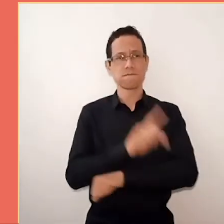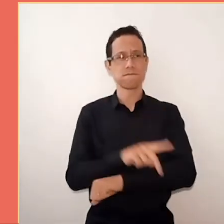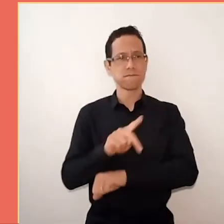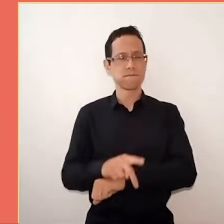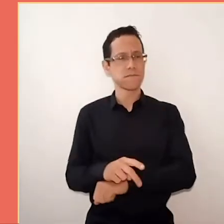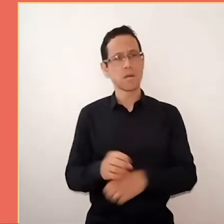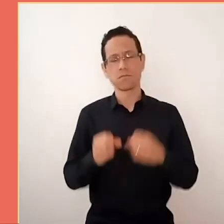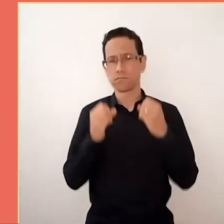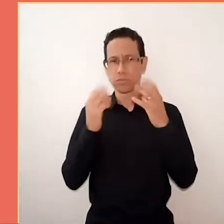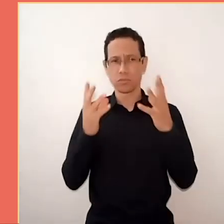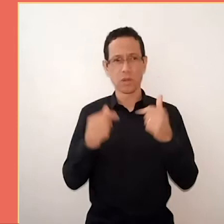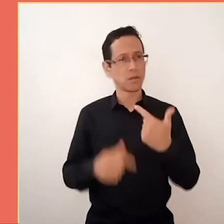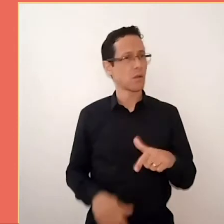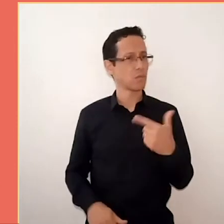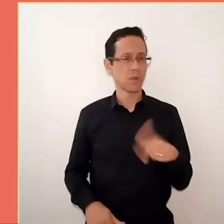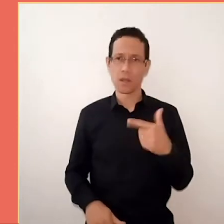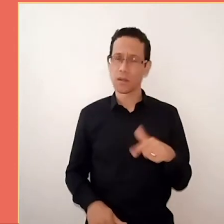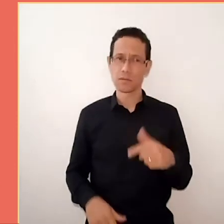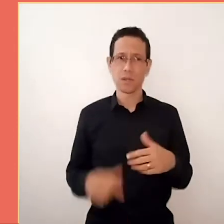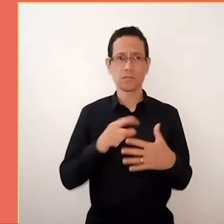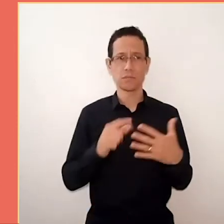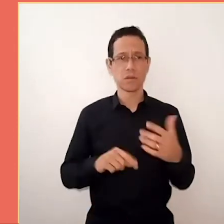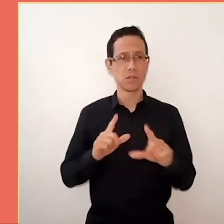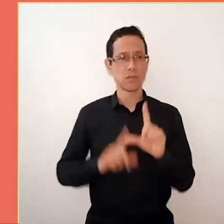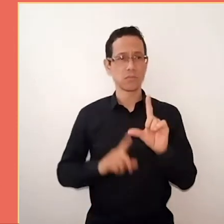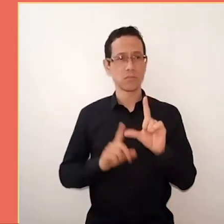nós não temos nenhuma disciplina de literatura infantil obrigatória.